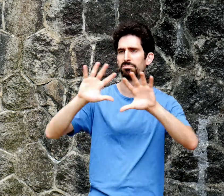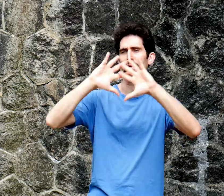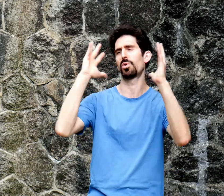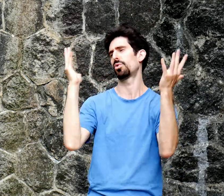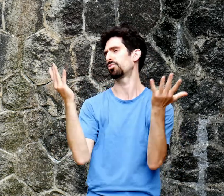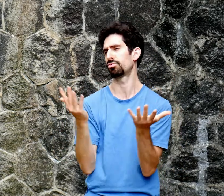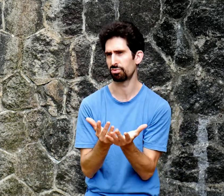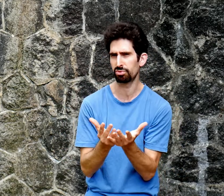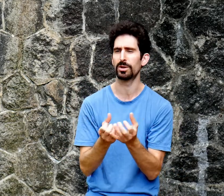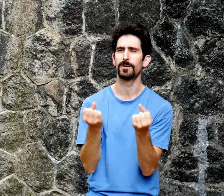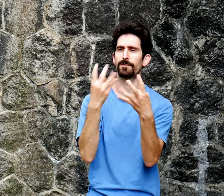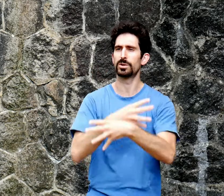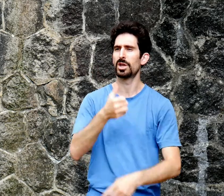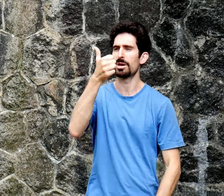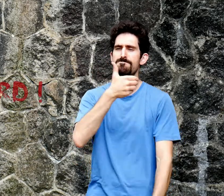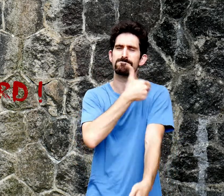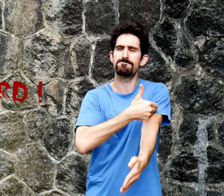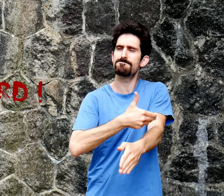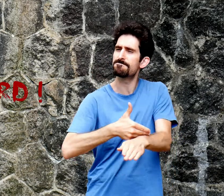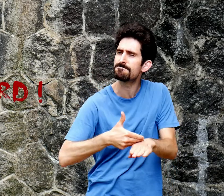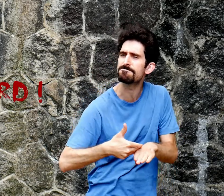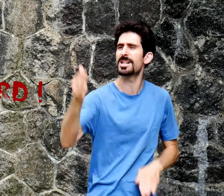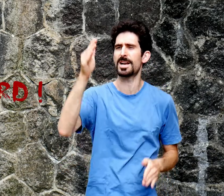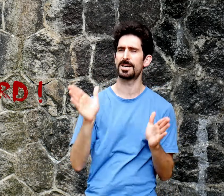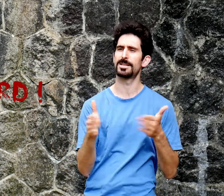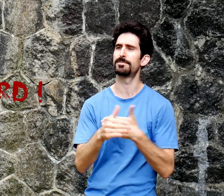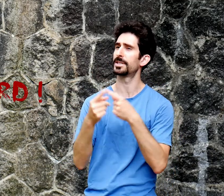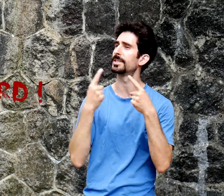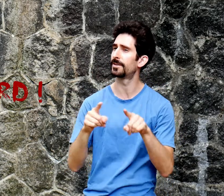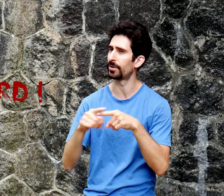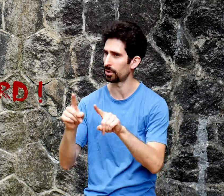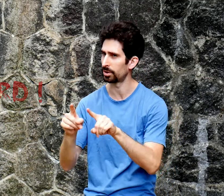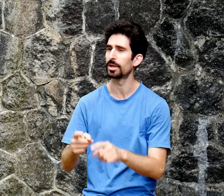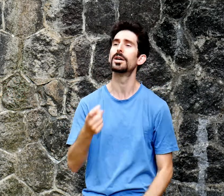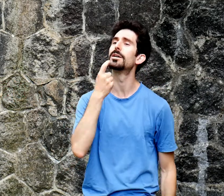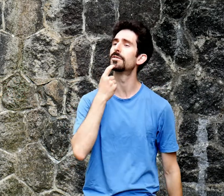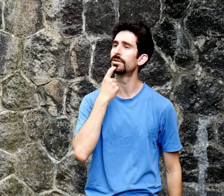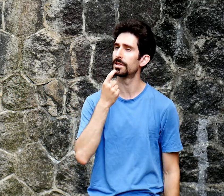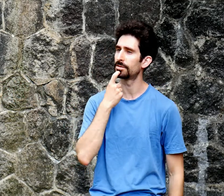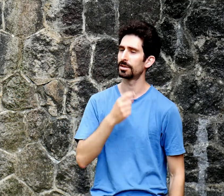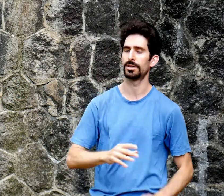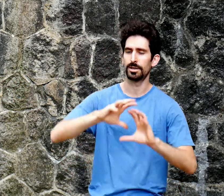il y plus d'1 milliard d'espèces de virus différentes. Ce qui veut dire que